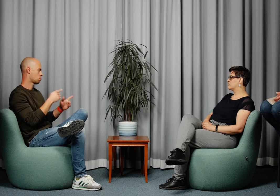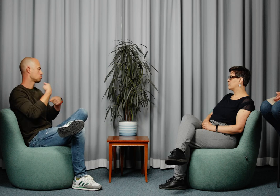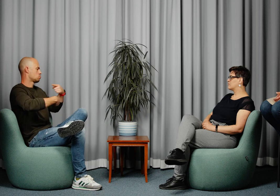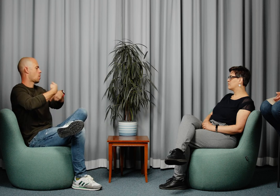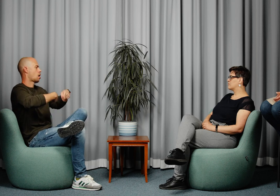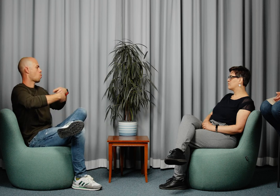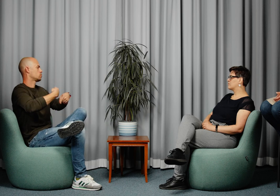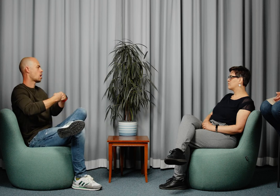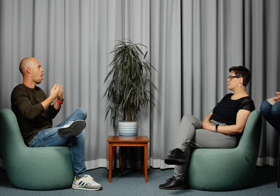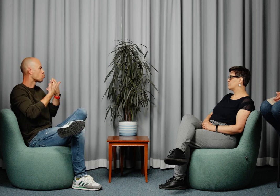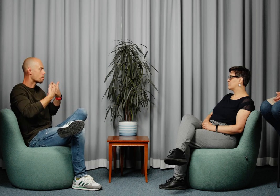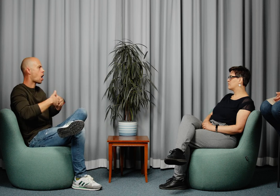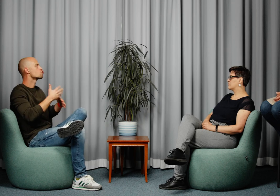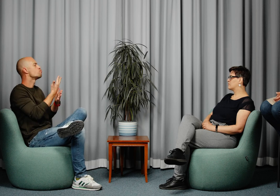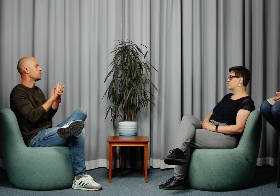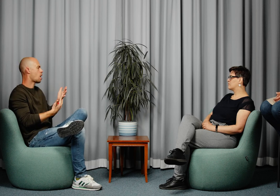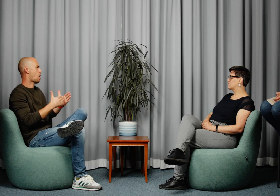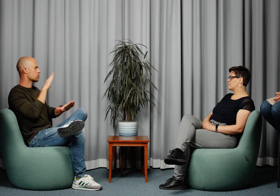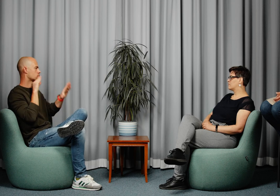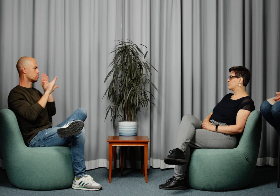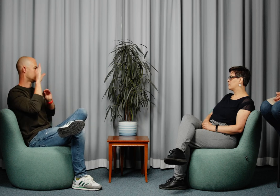Also ich würde sagen, es läuft auch automatisch,